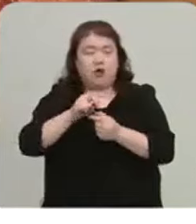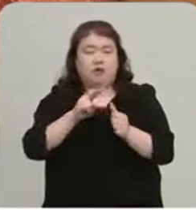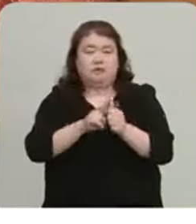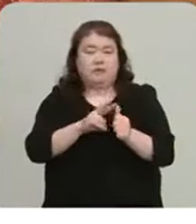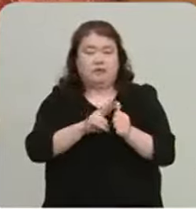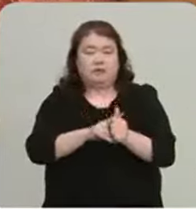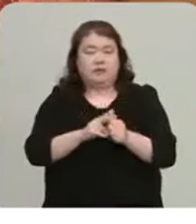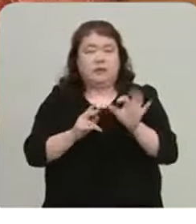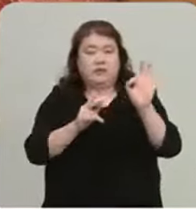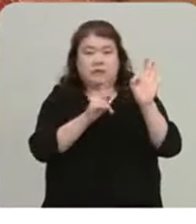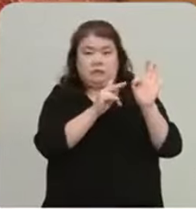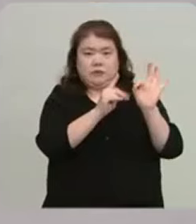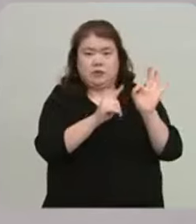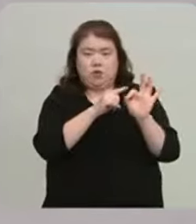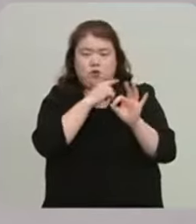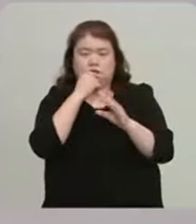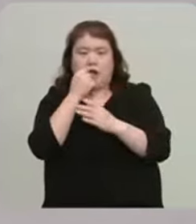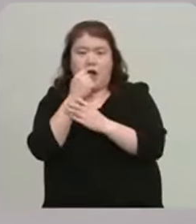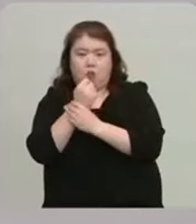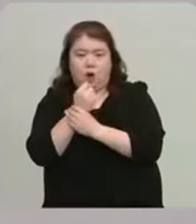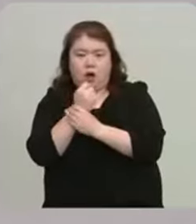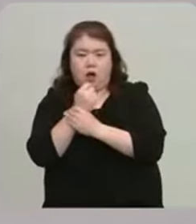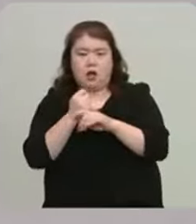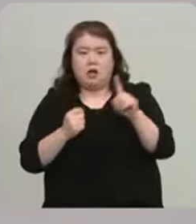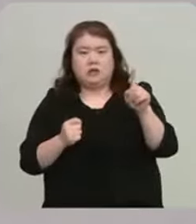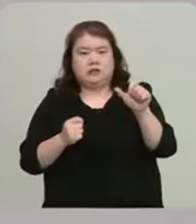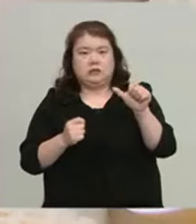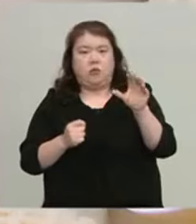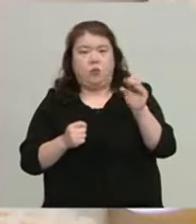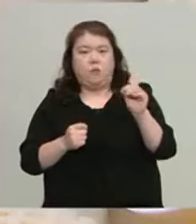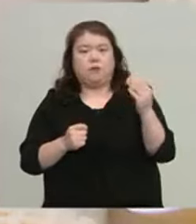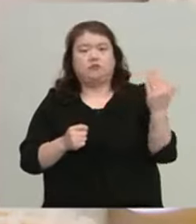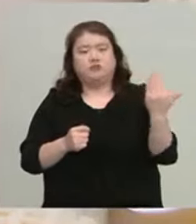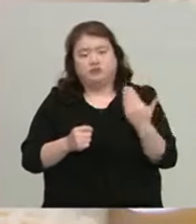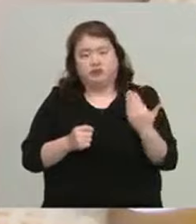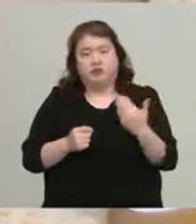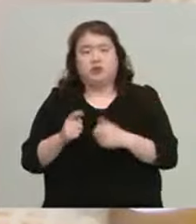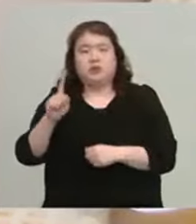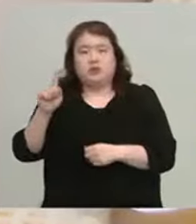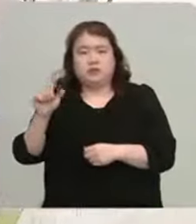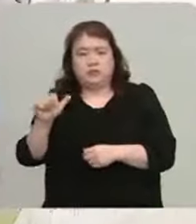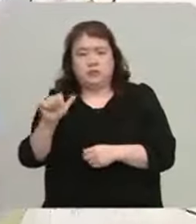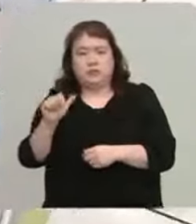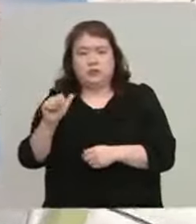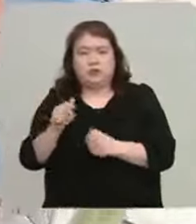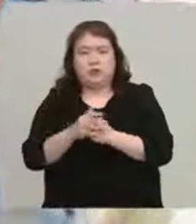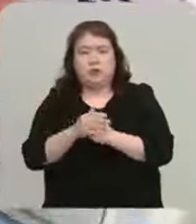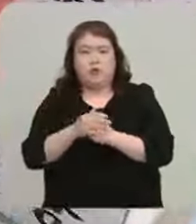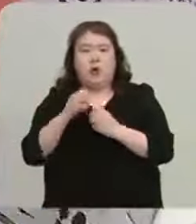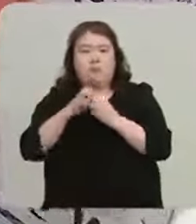10kg 사과 한 상자에 15만 9천 원 15 kg 배는 8만 5천 원.